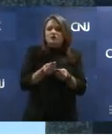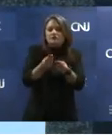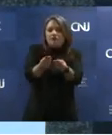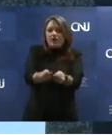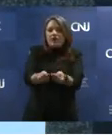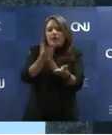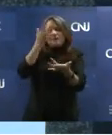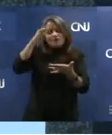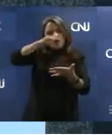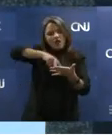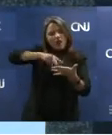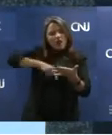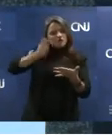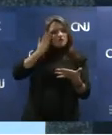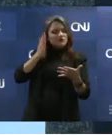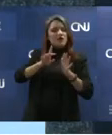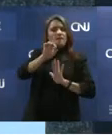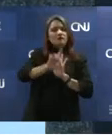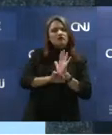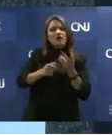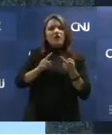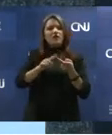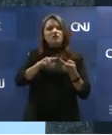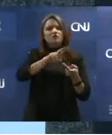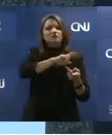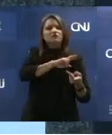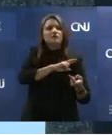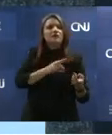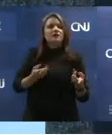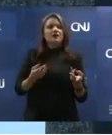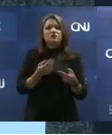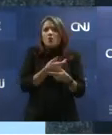e, como se previa, esse princípios básicos para se consolidar